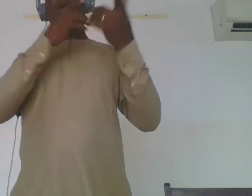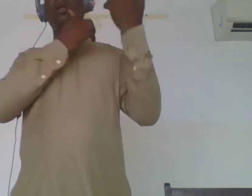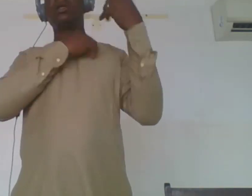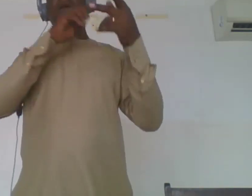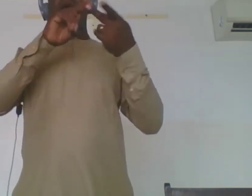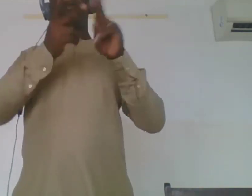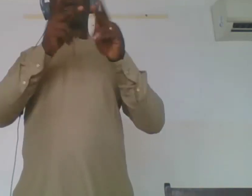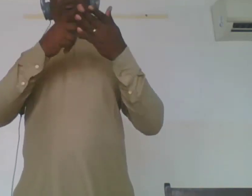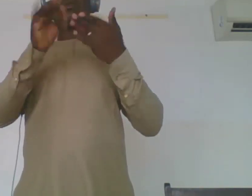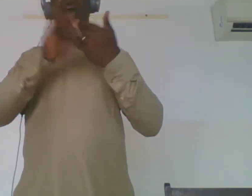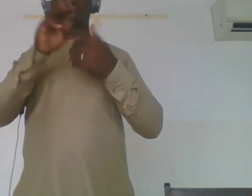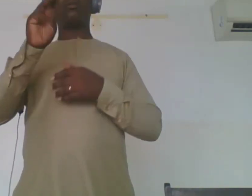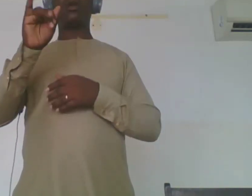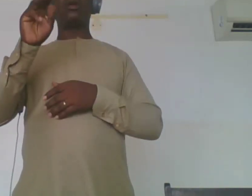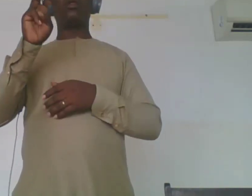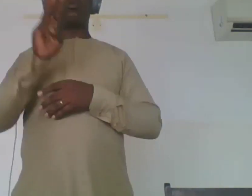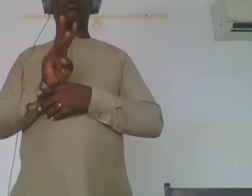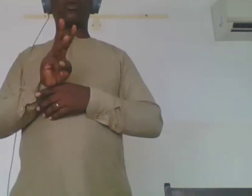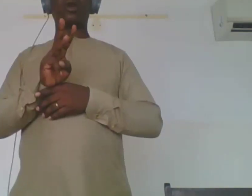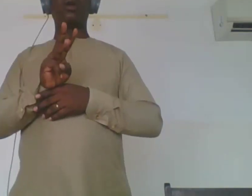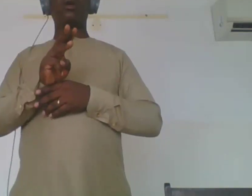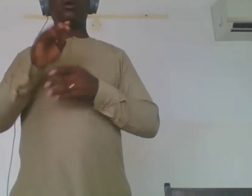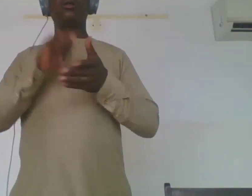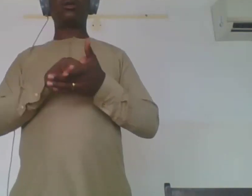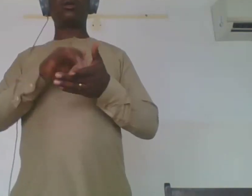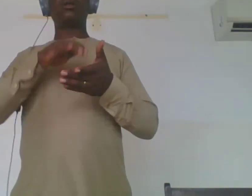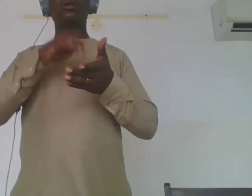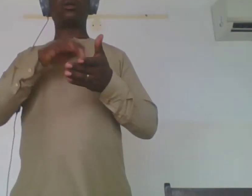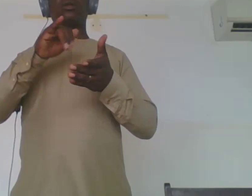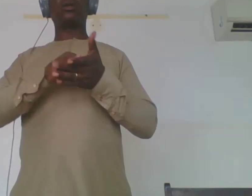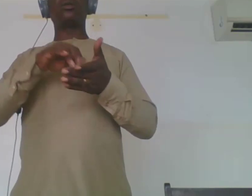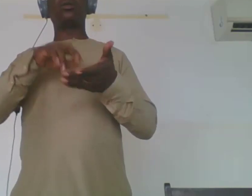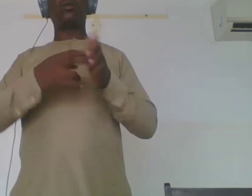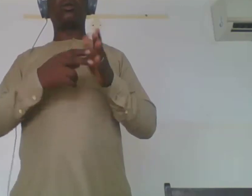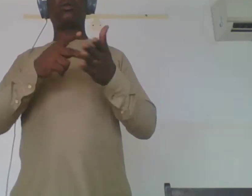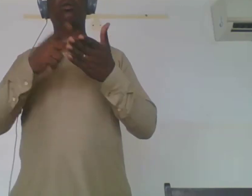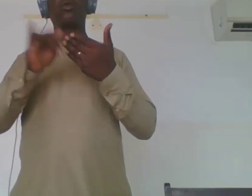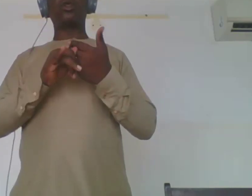making it work c'est l'essence de ce projet euh vous les trouvez sur notre